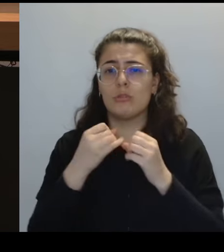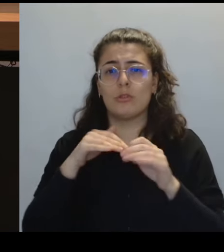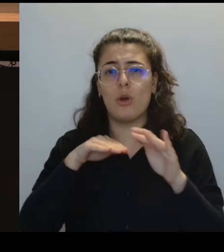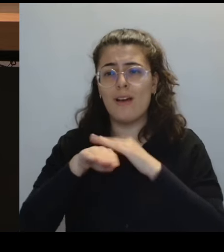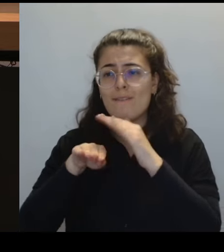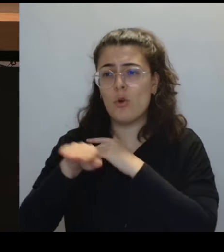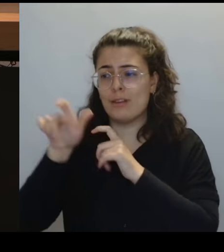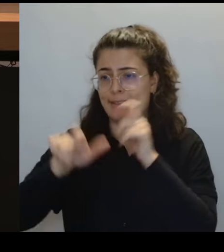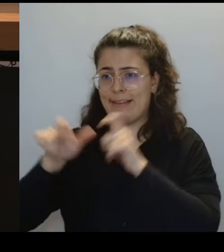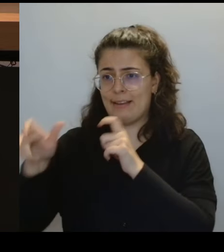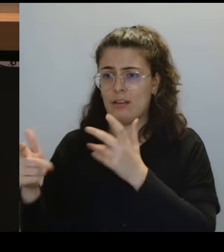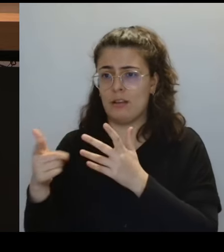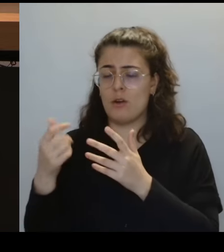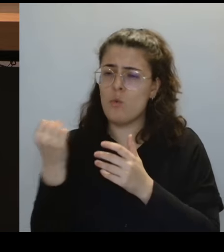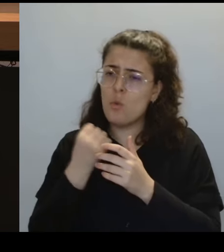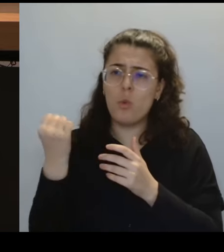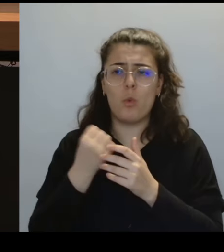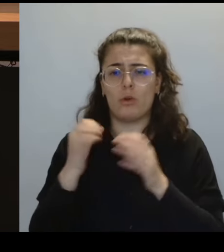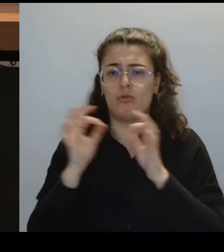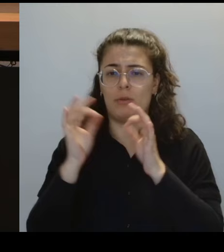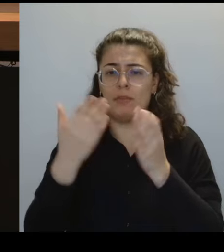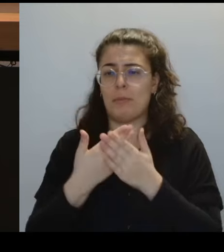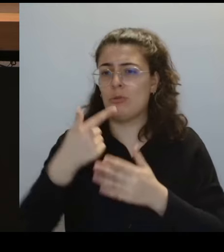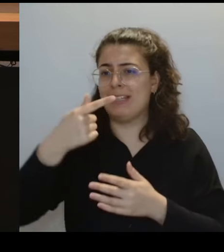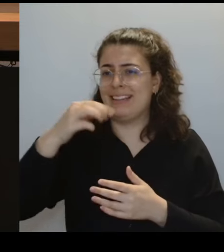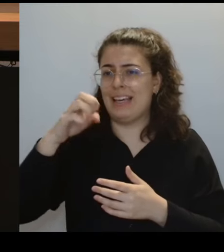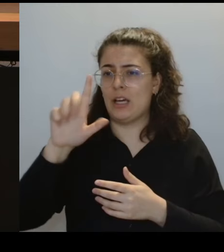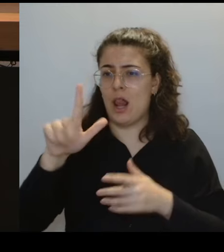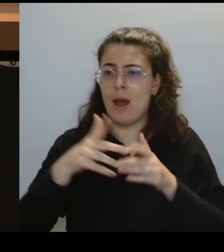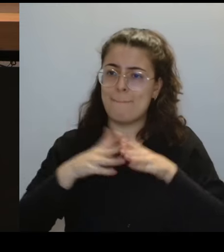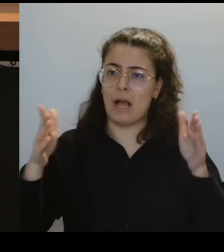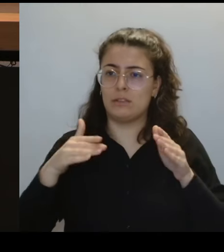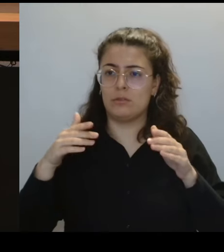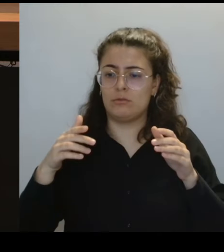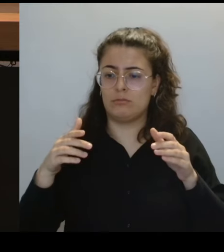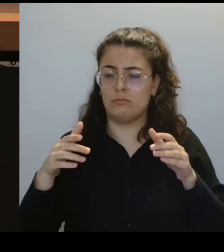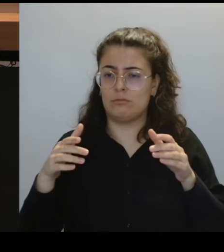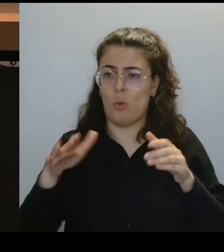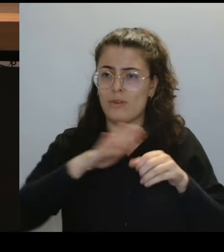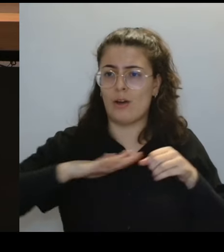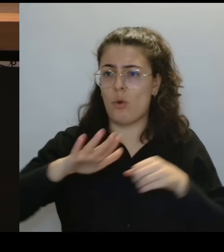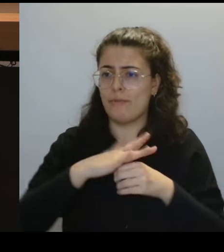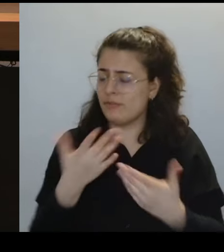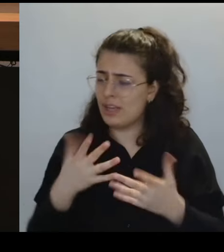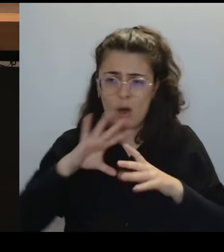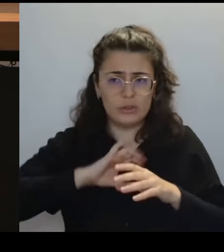anschauen, doch unerträglich. Keine Privatsphäre, zu wenig Zugang zu Beratung,